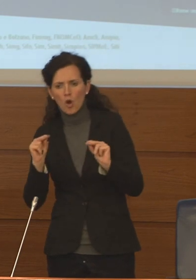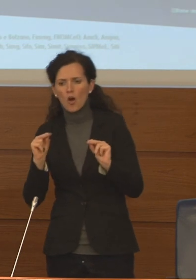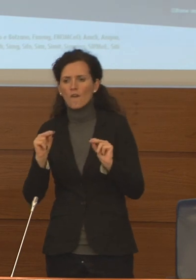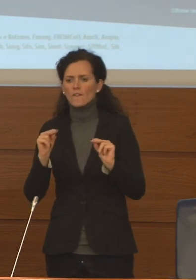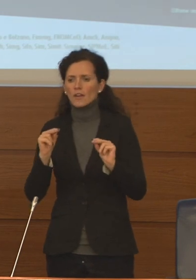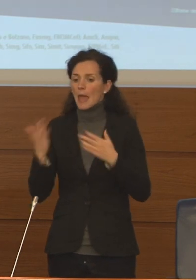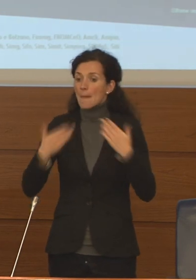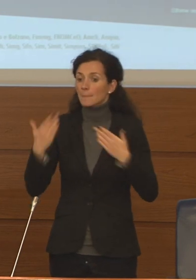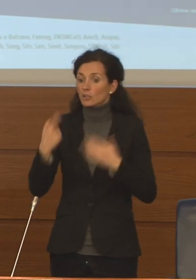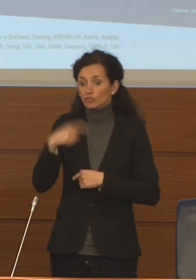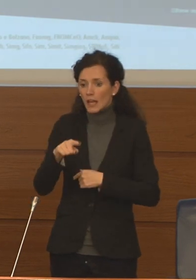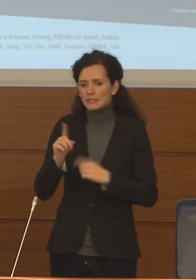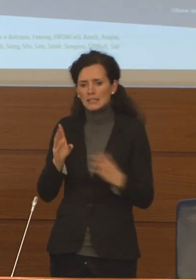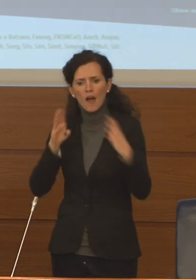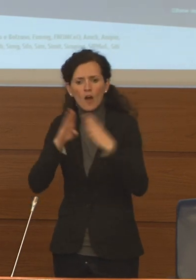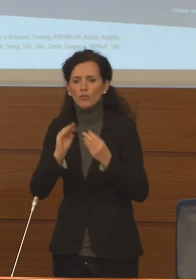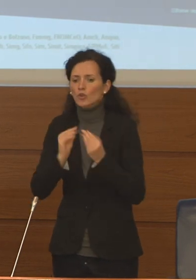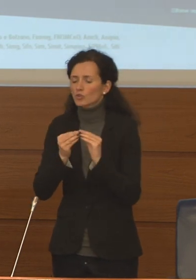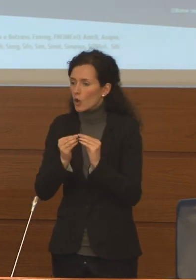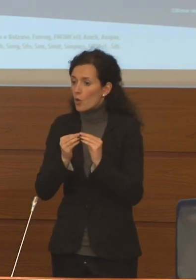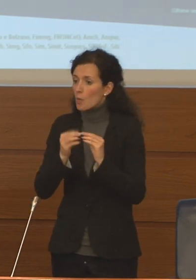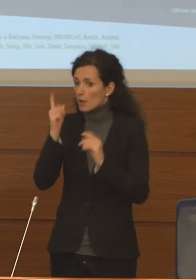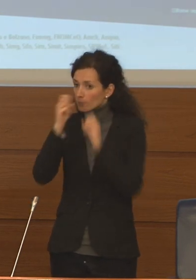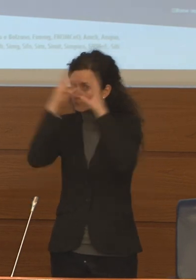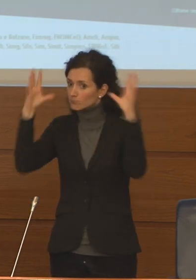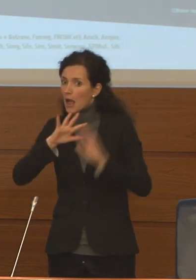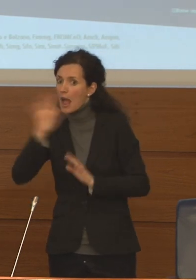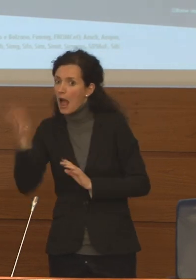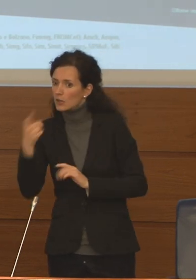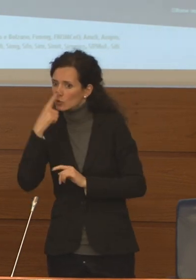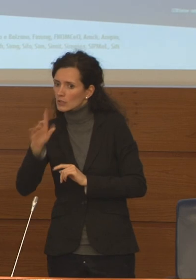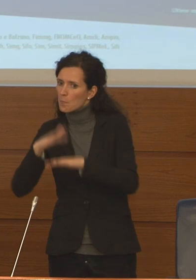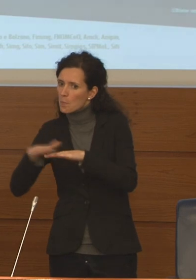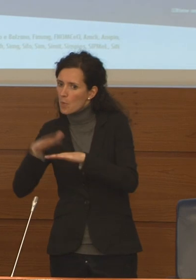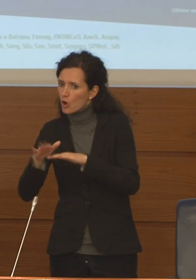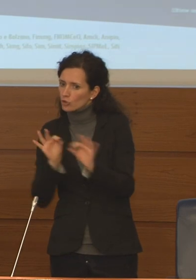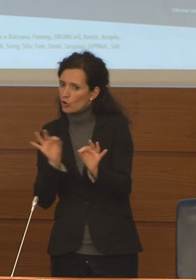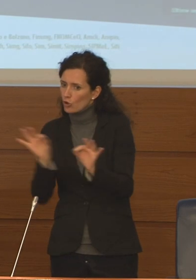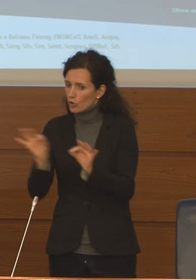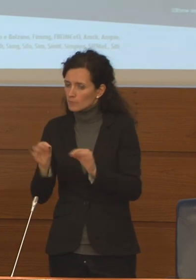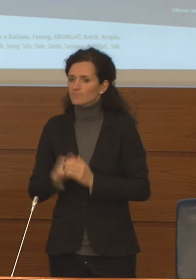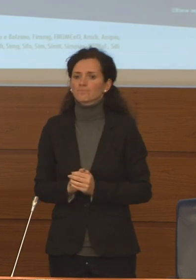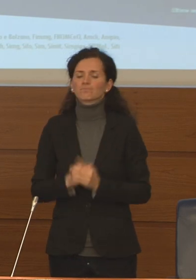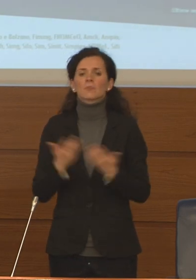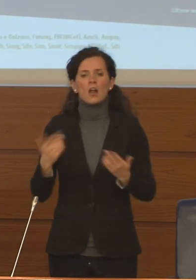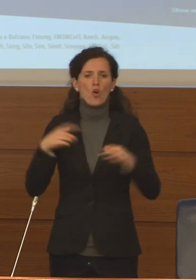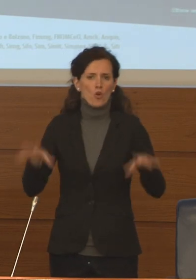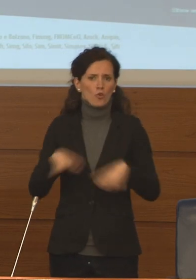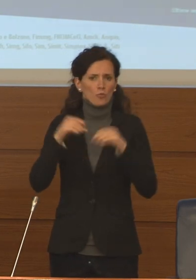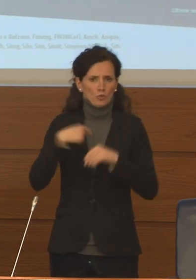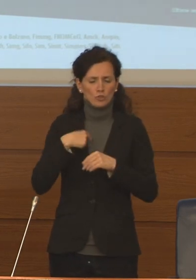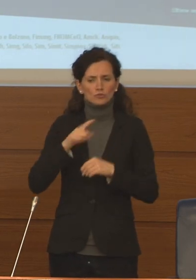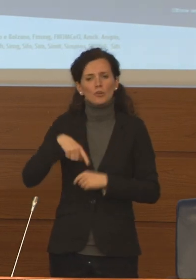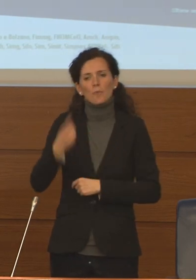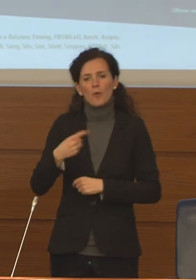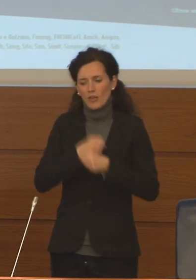ad altre misure? Inizio io e poi lascio parola al presidente Brusaferro.